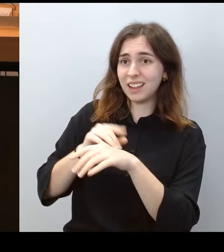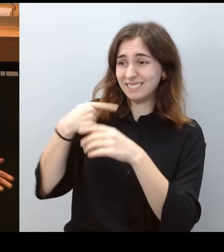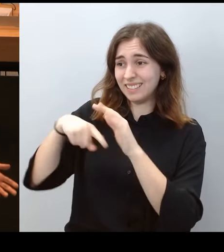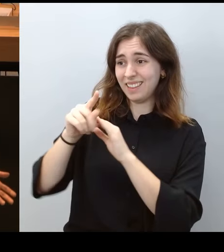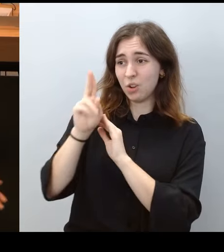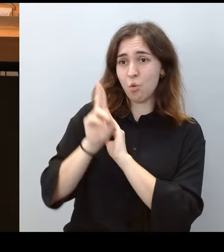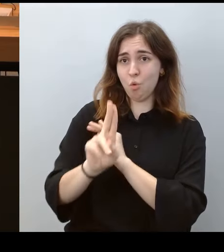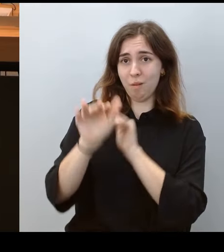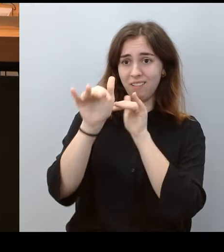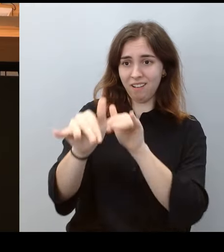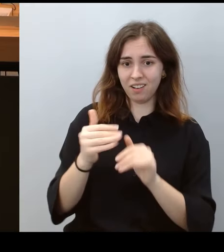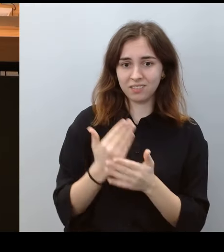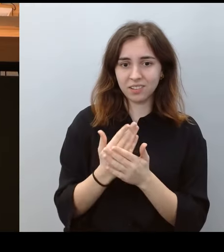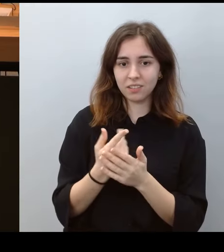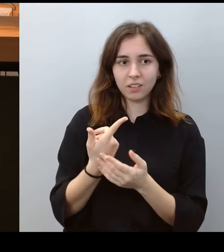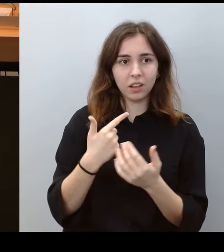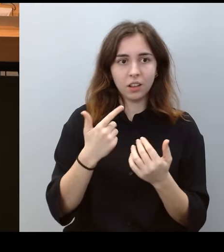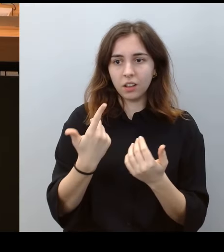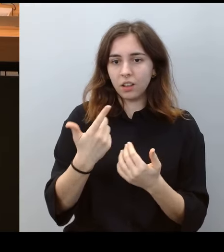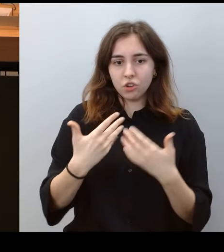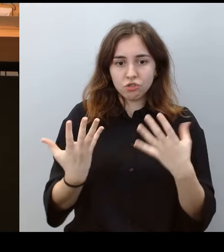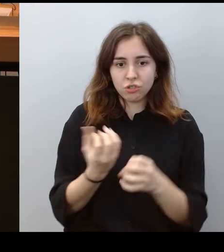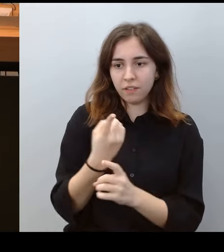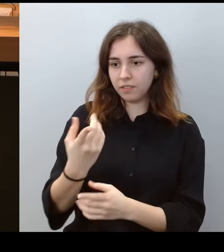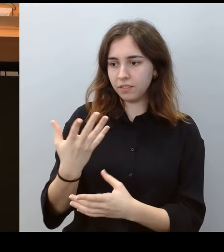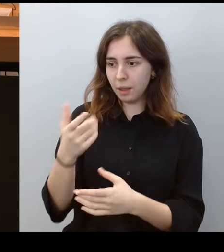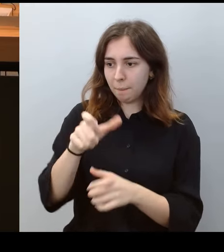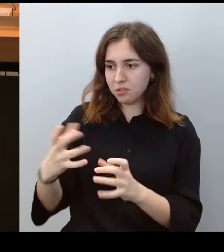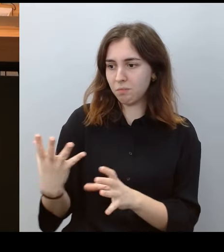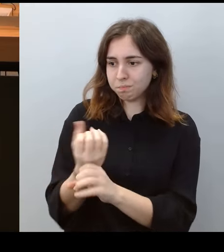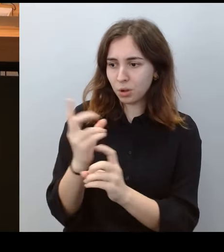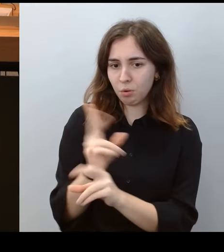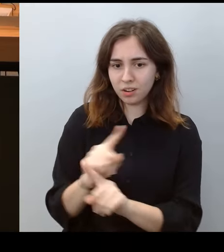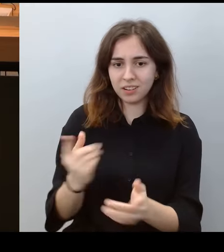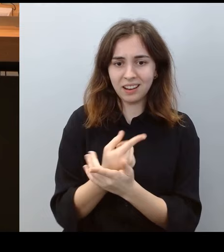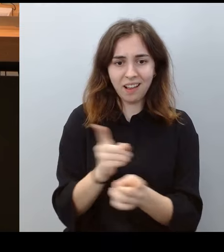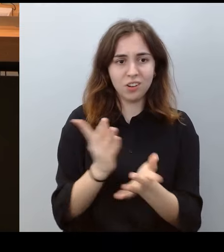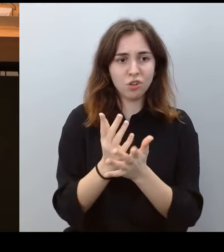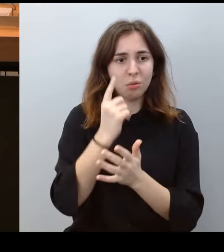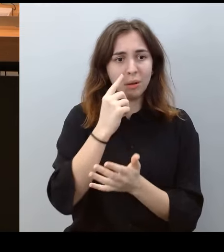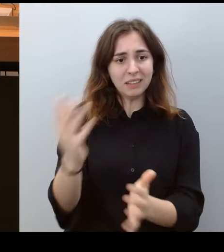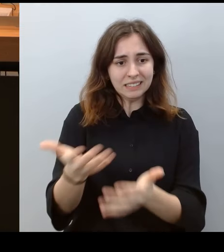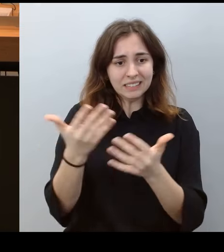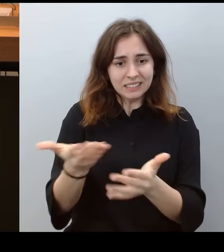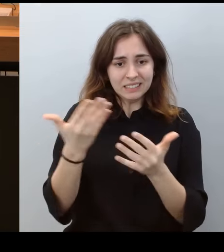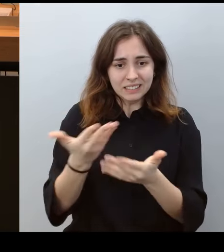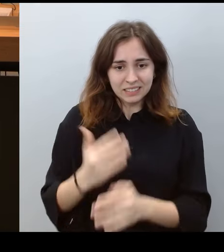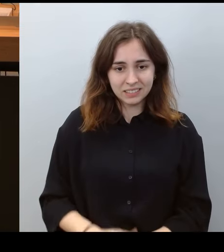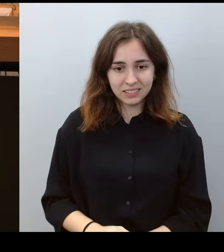Drei quälende Minuten, die wie ein Wettlauf gegen die Zeit waren. Alle Fahrgäste inklusive meiner Wenigkeit, die dort am